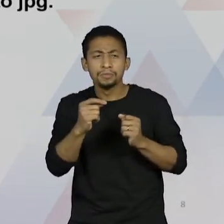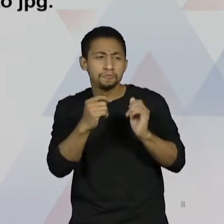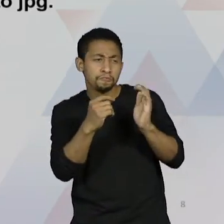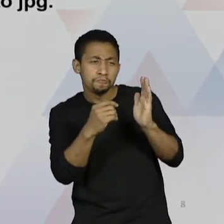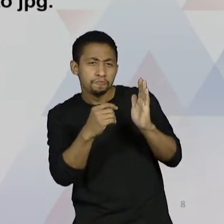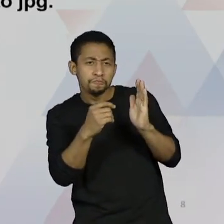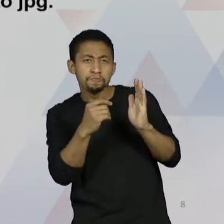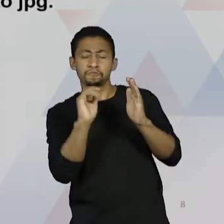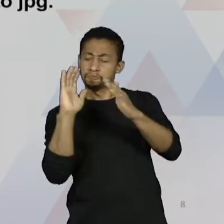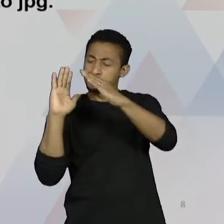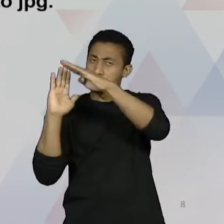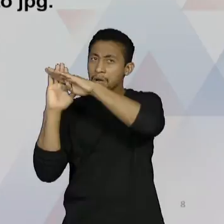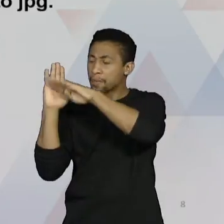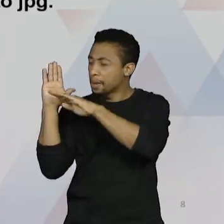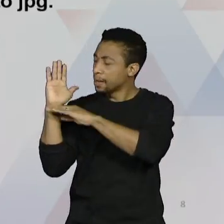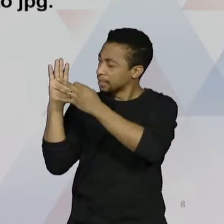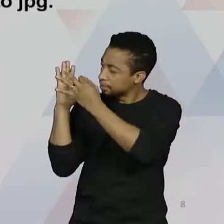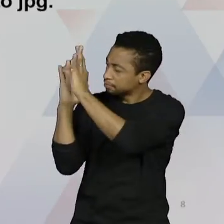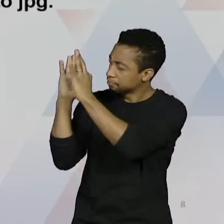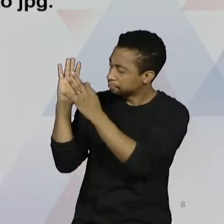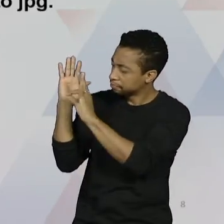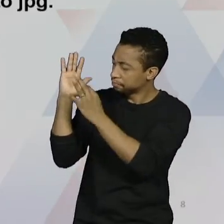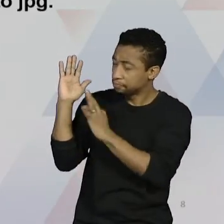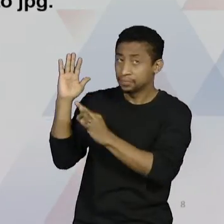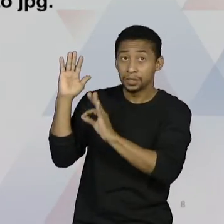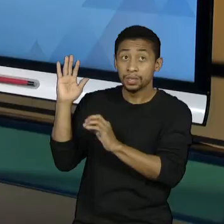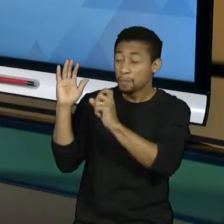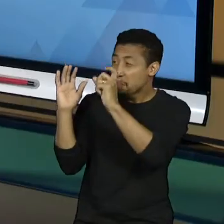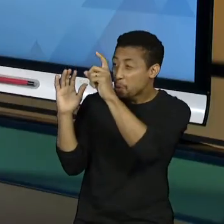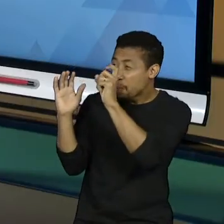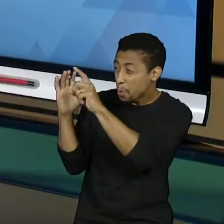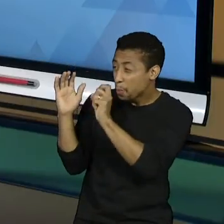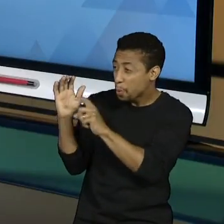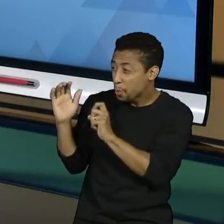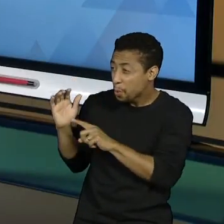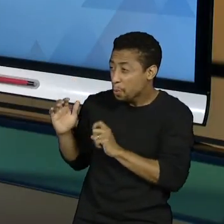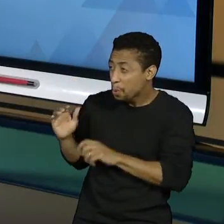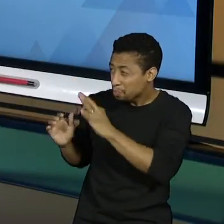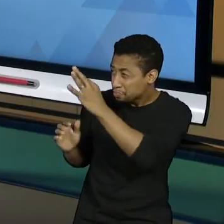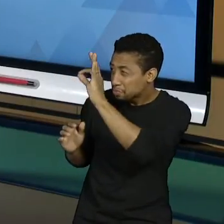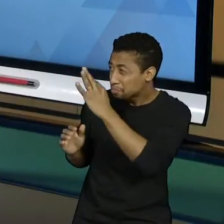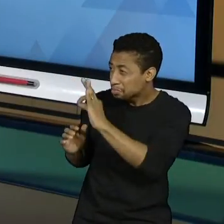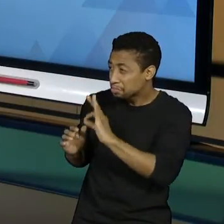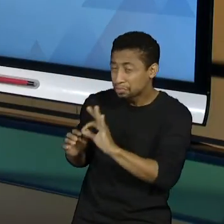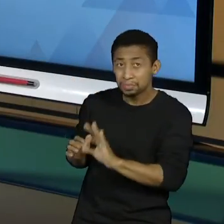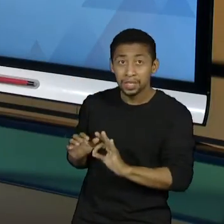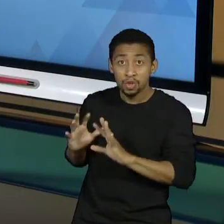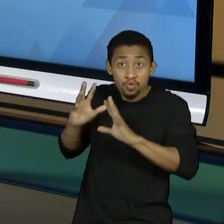ENTÃO AGORA VOCÊ SÓ VAI CLICANDO. CLICOU EM TUDO, VOCÊ CLICOU OU A INSTITUIÇÃO PARCEIRA CLICOU,